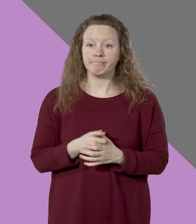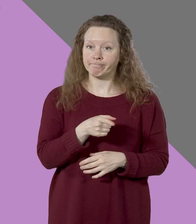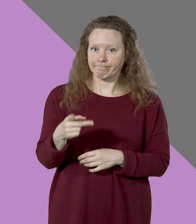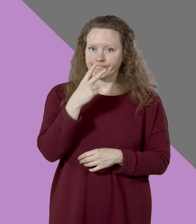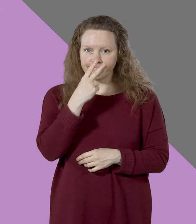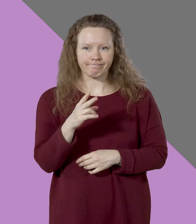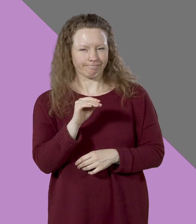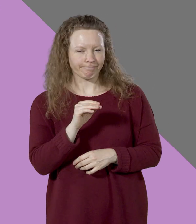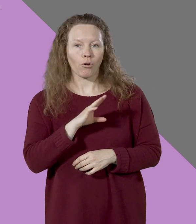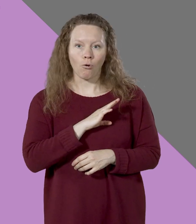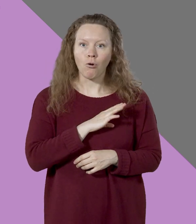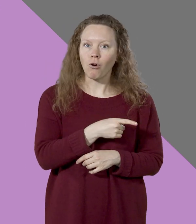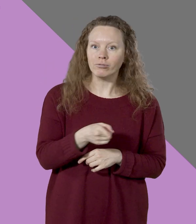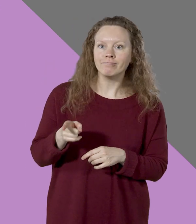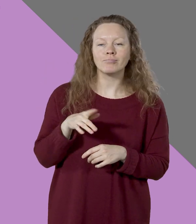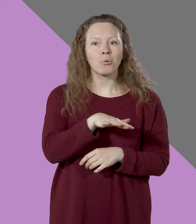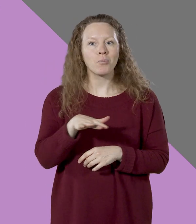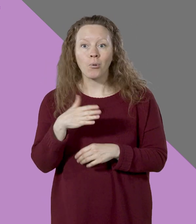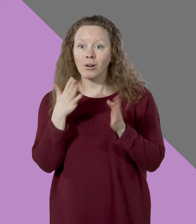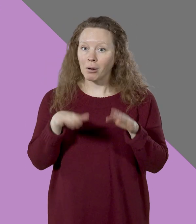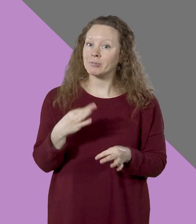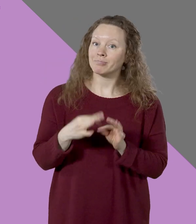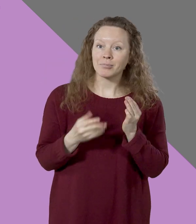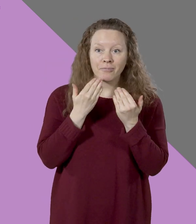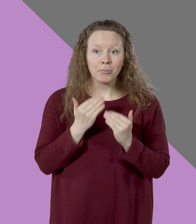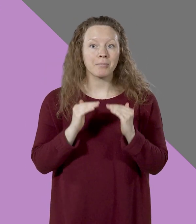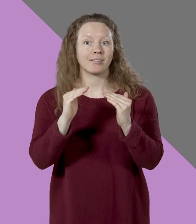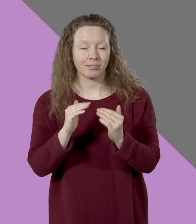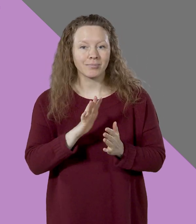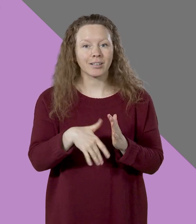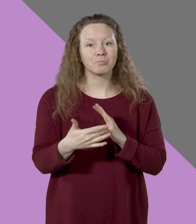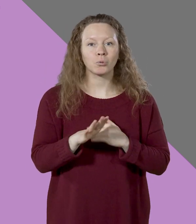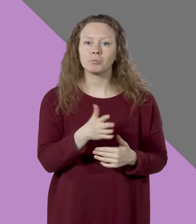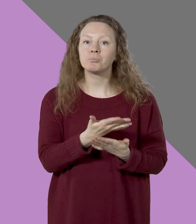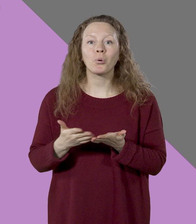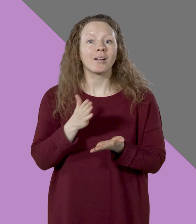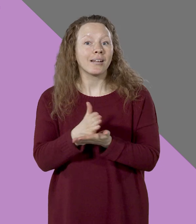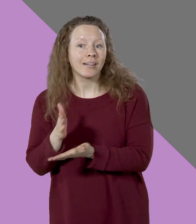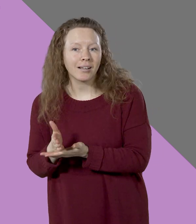Det anser att man har lyckats förbättra teckenspråkigas språkliga rättigheter, -